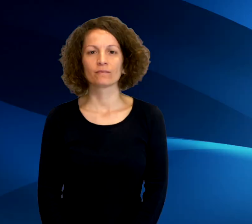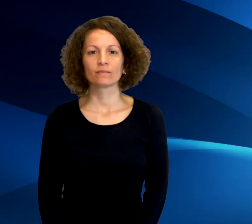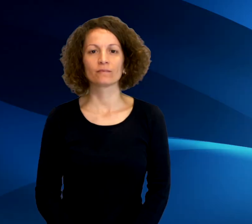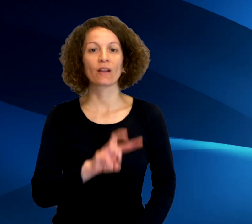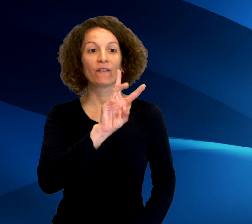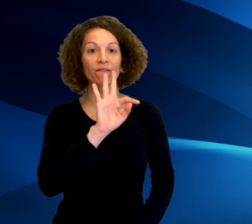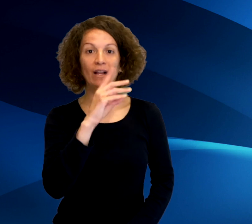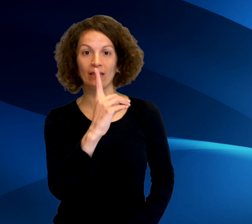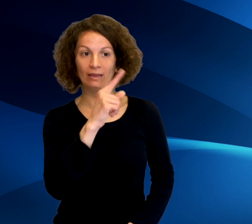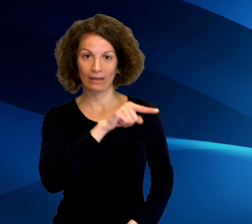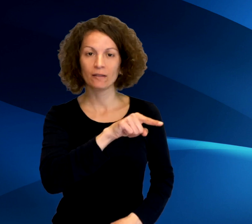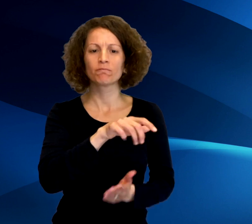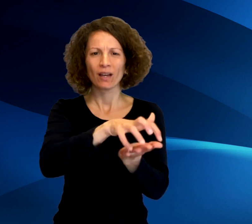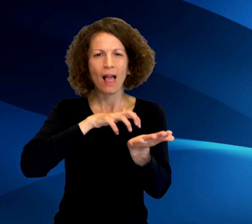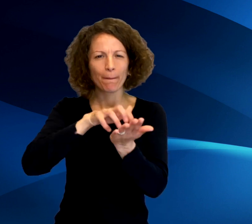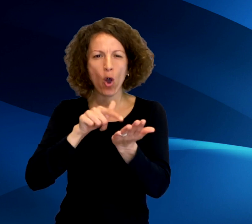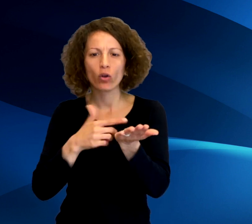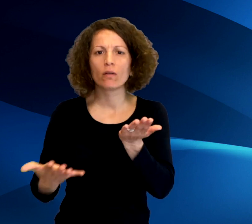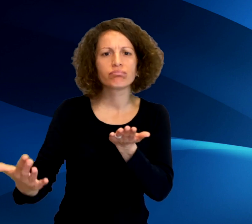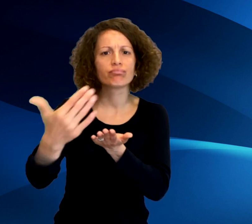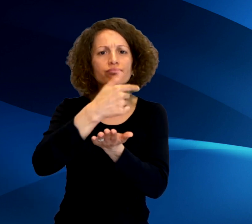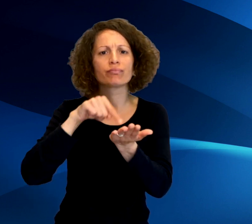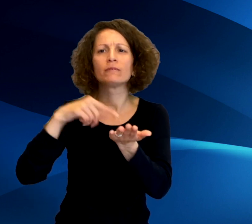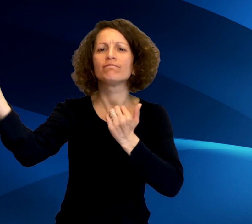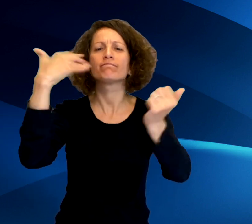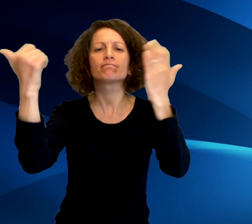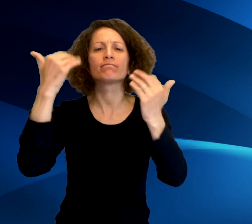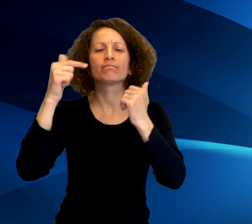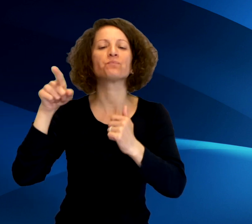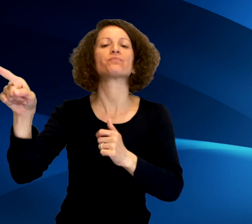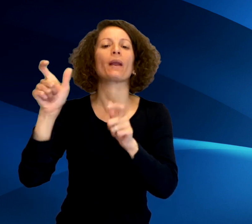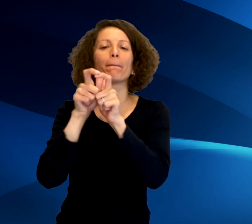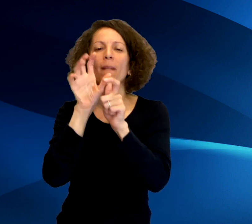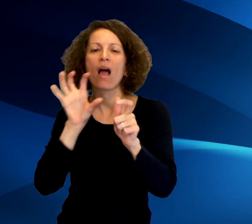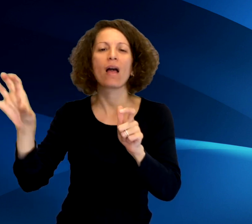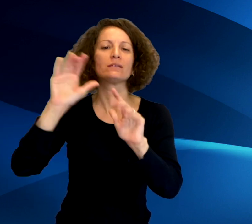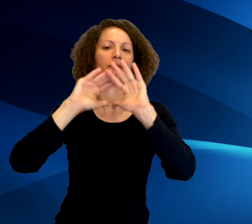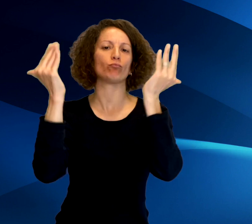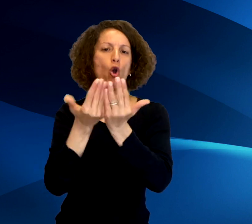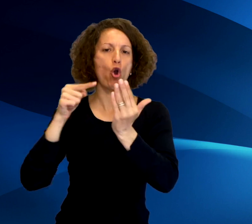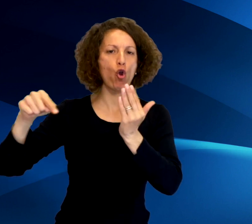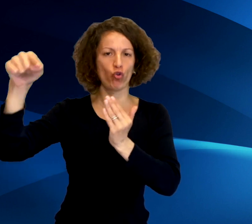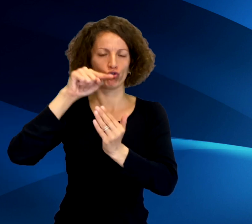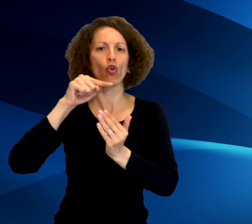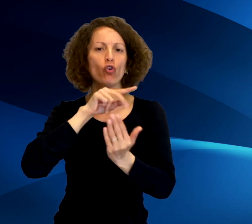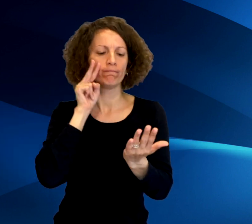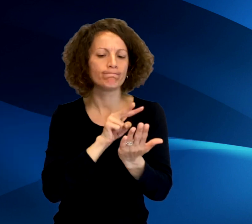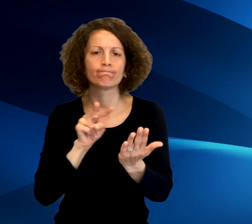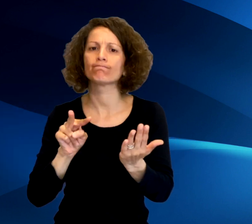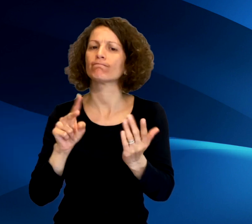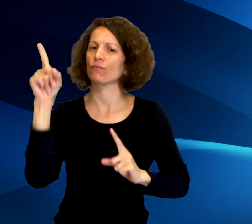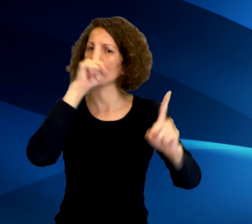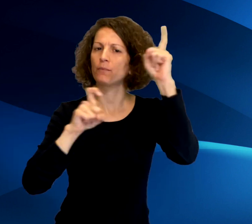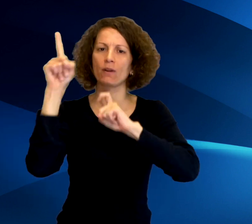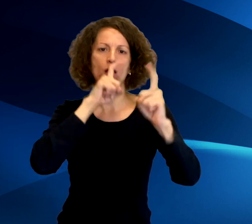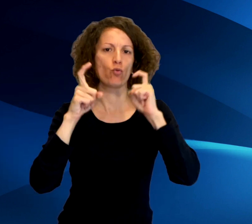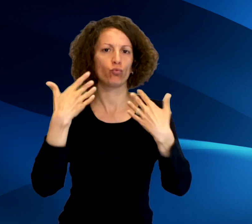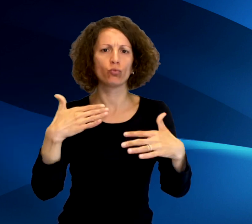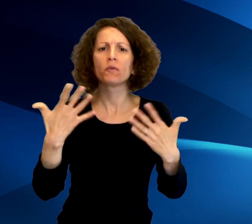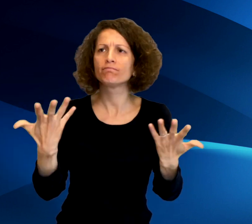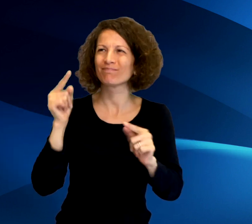La World Federation of the Deaf (WFD) esprime la sua preoccupazione sui report provenienti da paesi di tutto il mondo